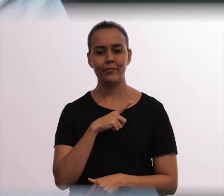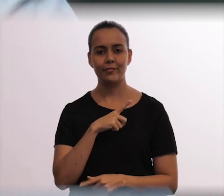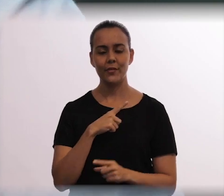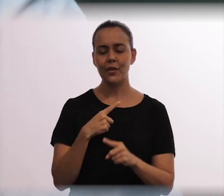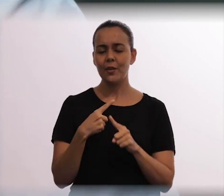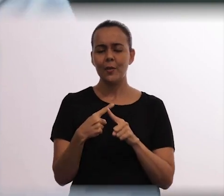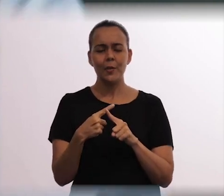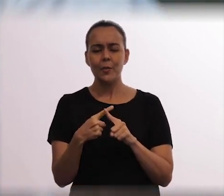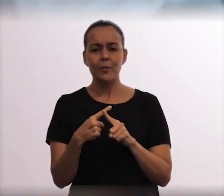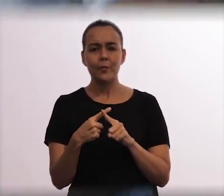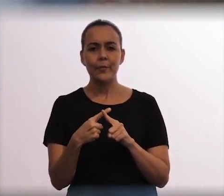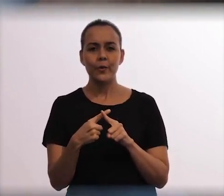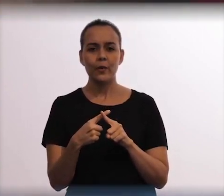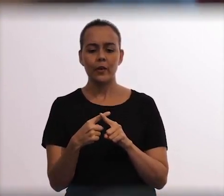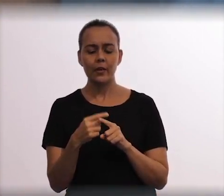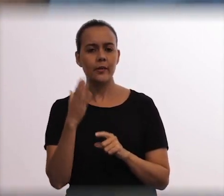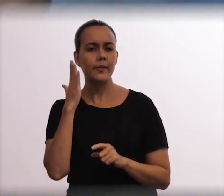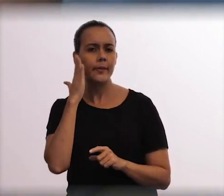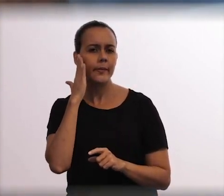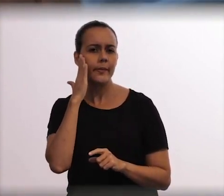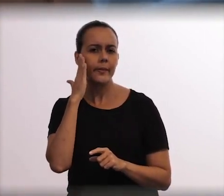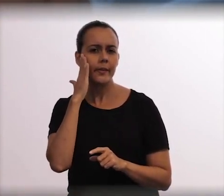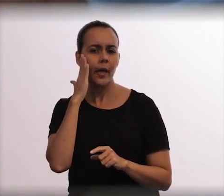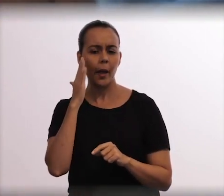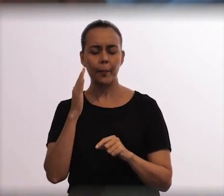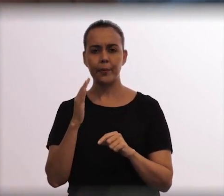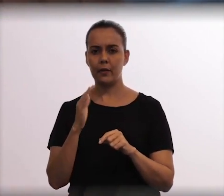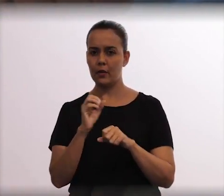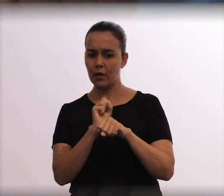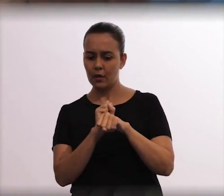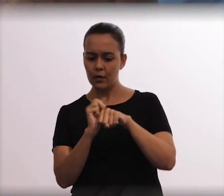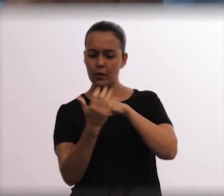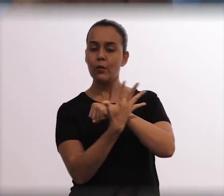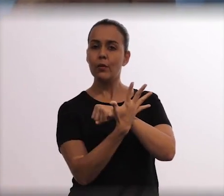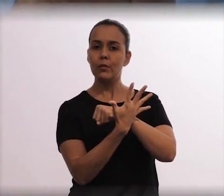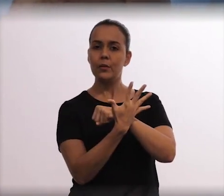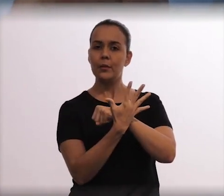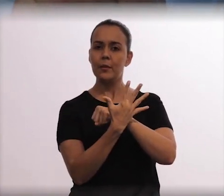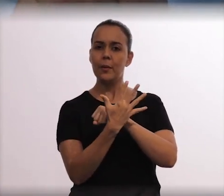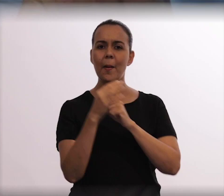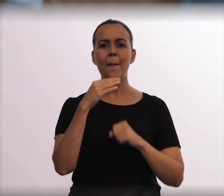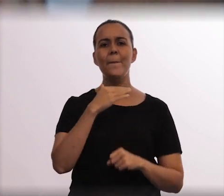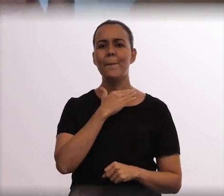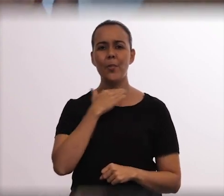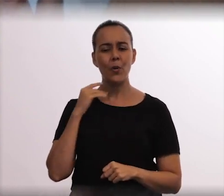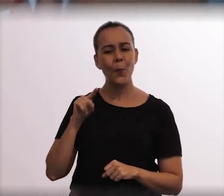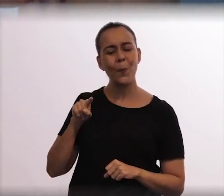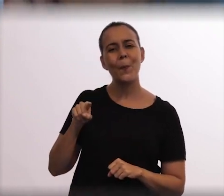A gente tem uma pandemia que mata 1.200 pessoas por dia e a maioria são moradoras de periferia,